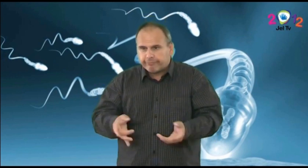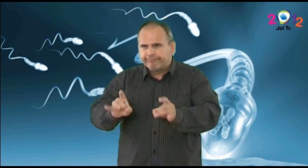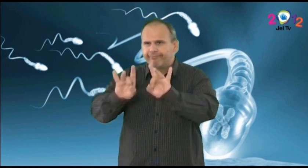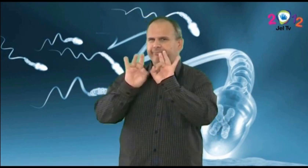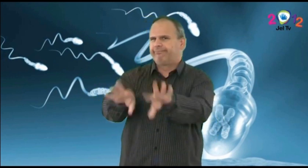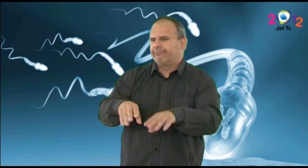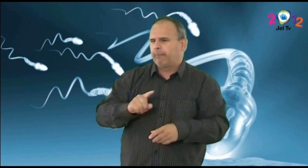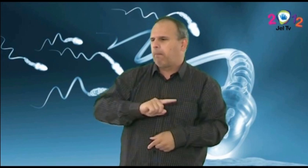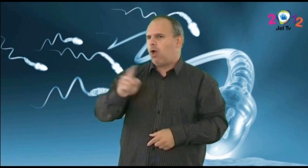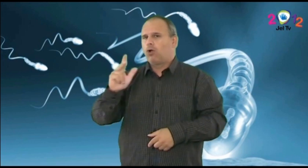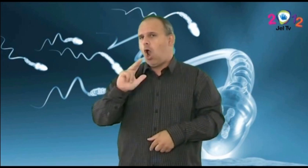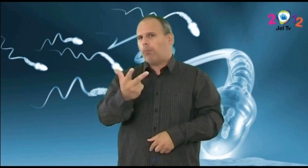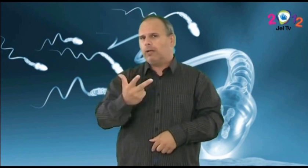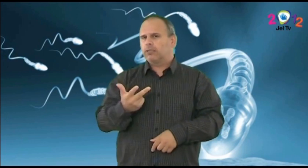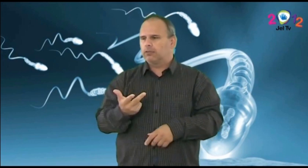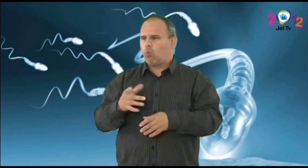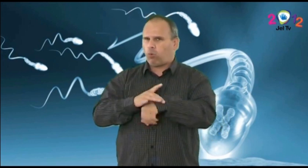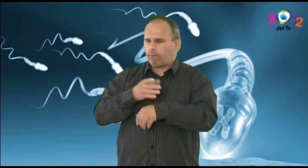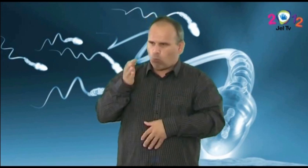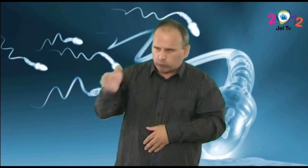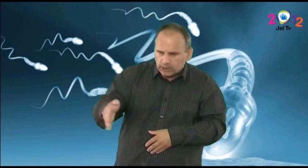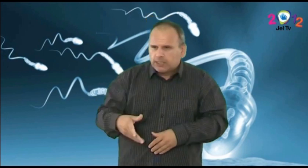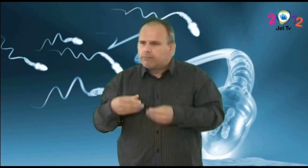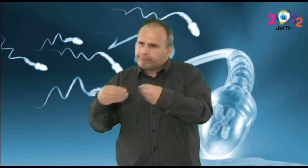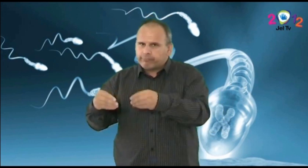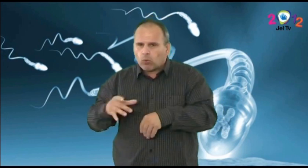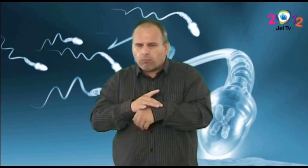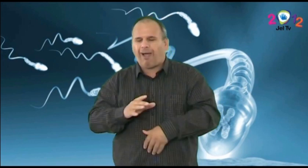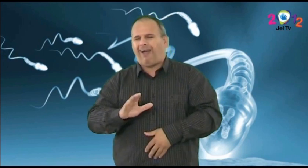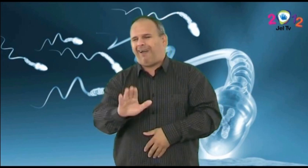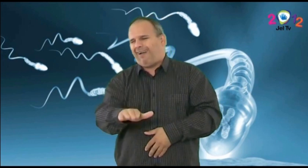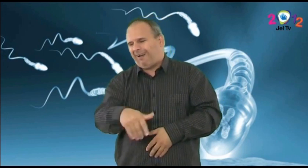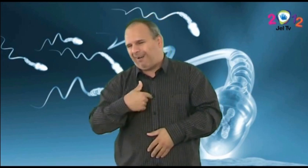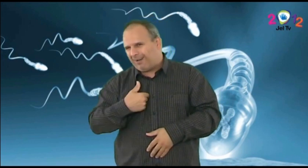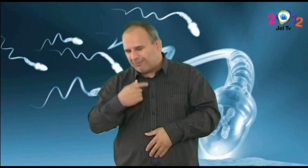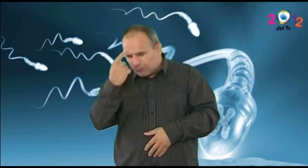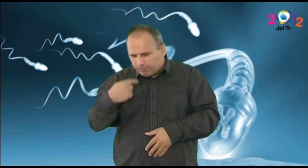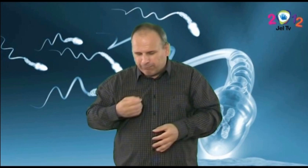Otthagyják, elmennek egy harmadik orvoshoz. Neki is elmondják, mit szeretnének. Az orvos mondja, ezen könnyen segíthet.